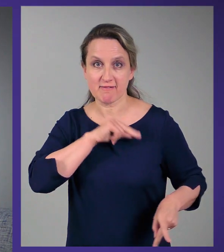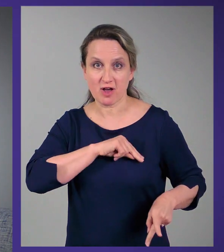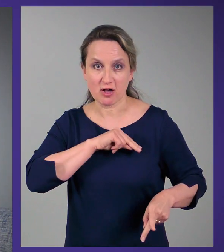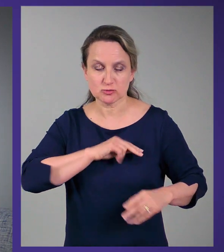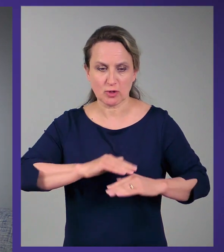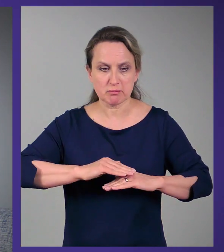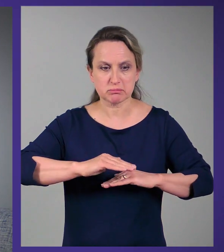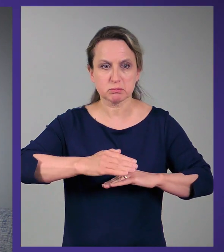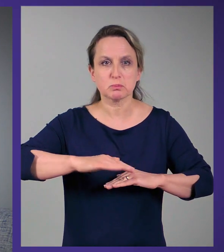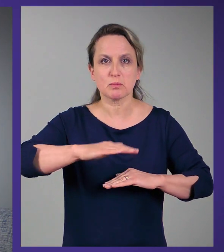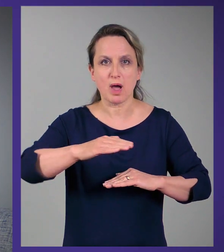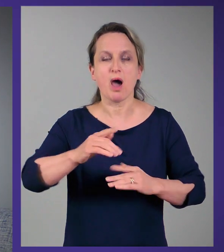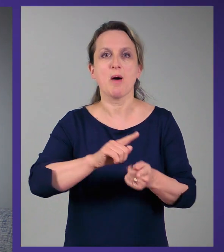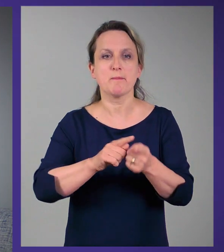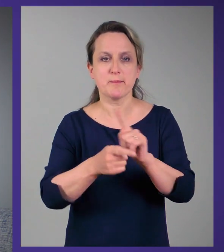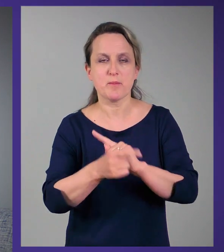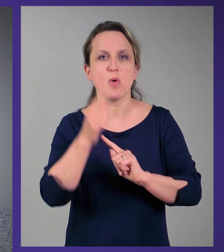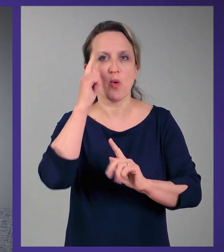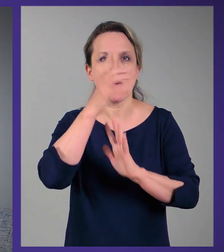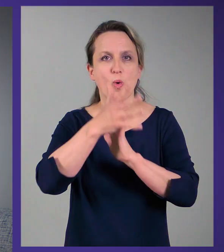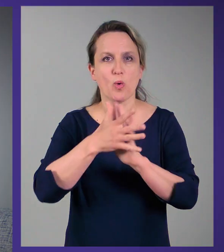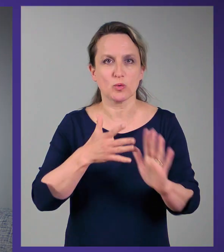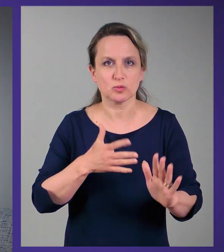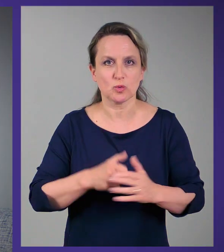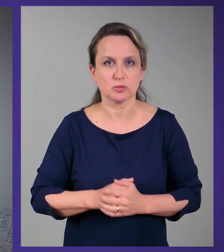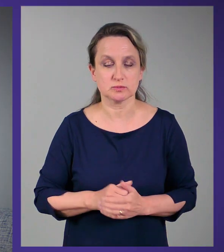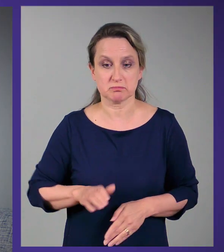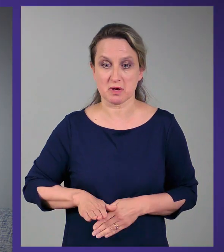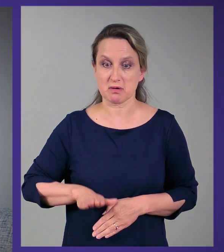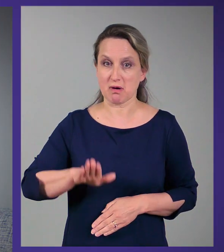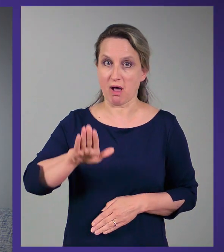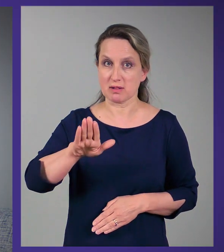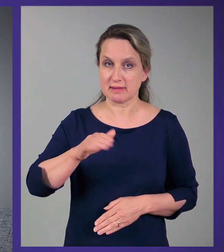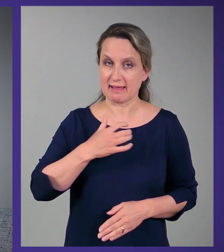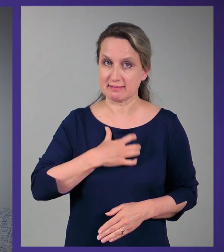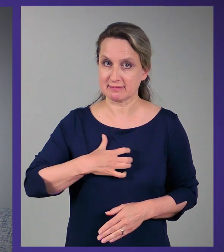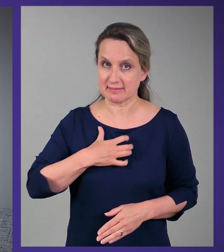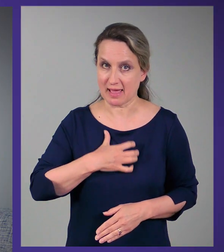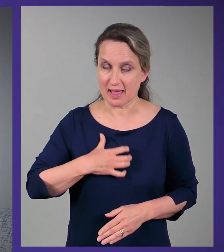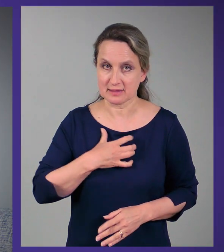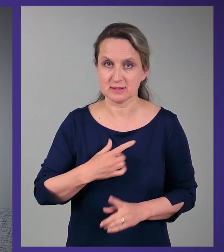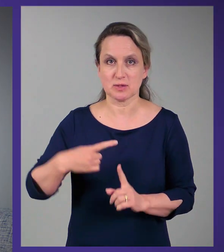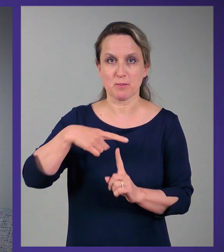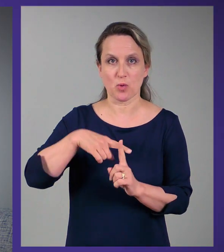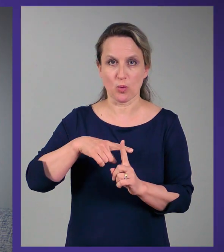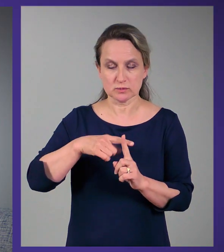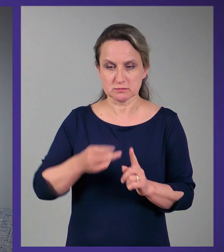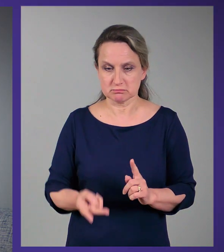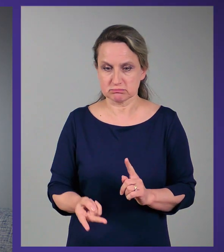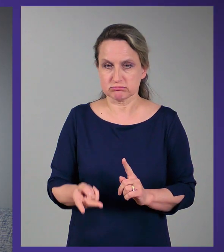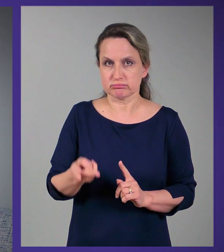Kohandustest on olulised kaldteed ja iseseisvalt opereeritavad platvormtõstukid trepikotta.